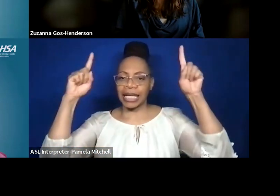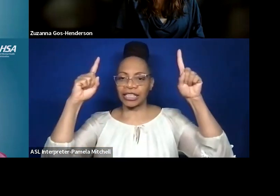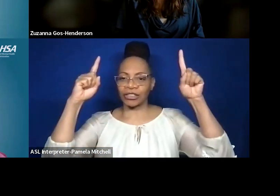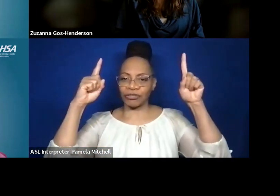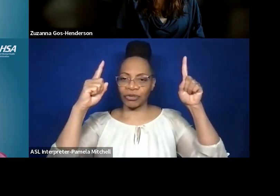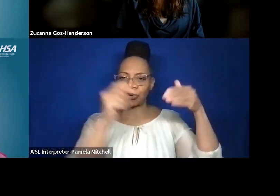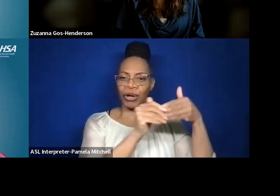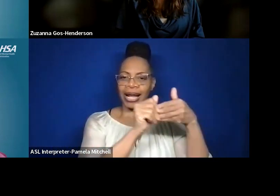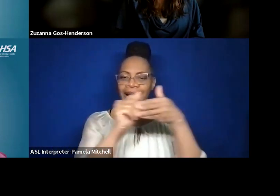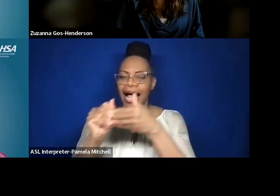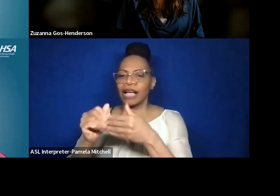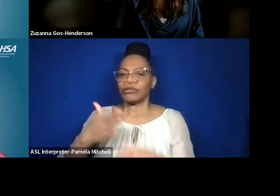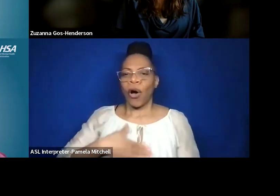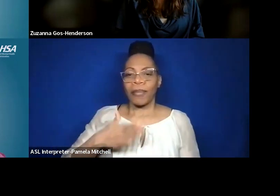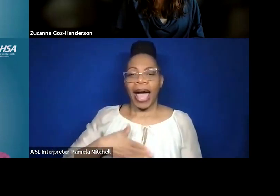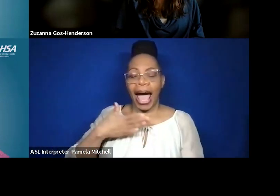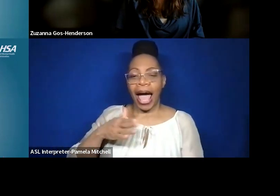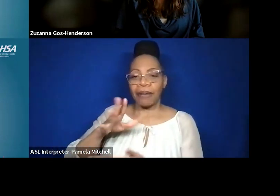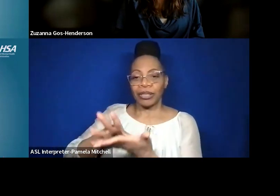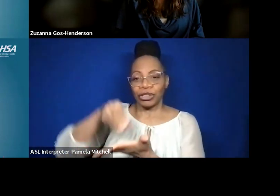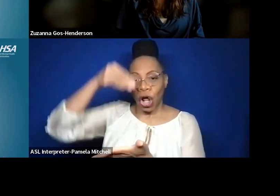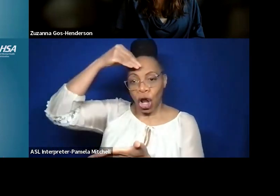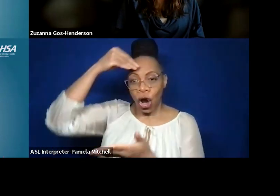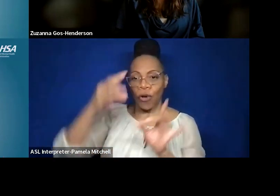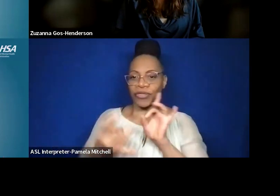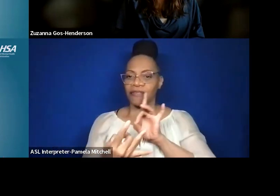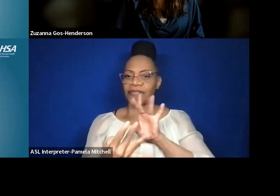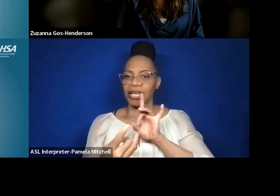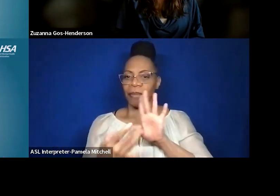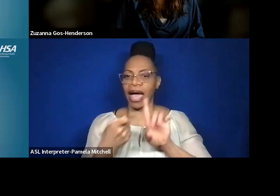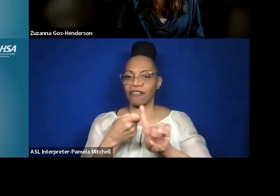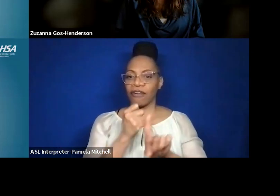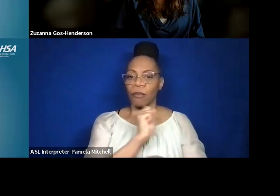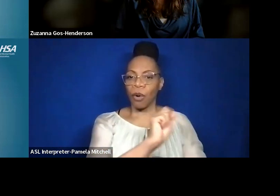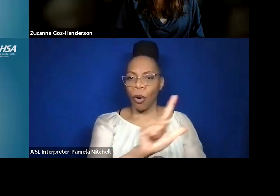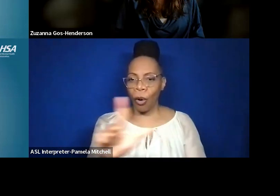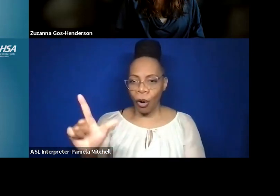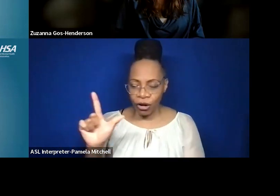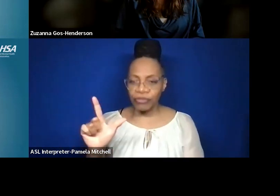Me alegra escuchar los comentarios de Pam de todos ustedes de que está funcionando a su favor.